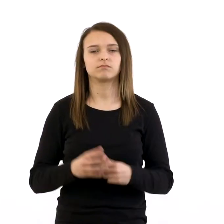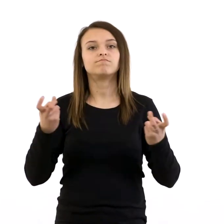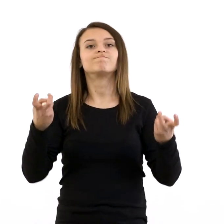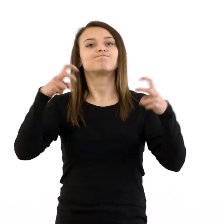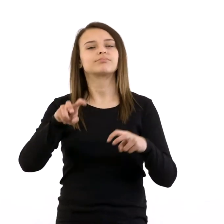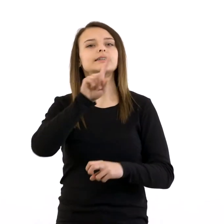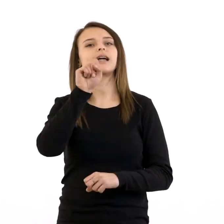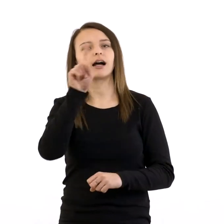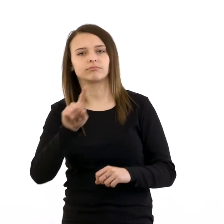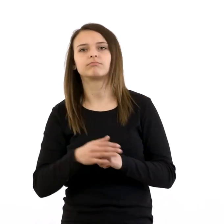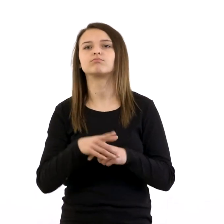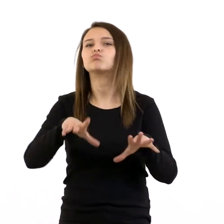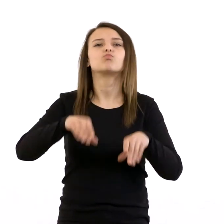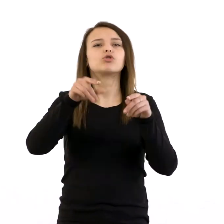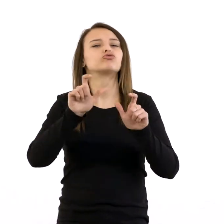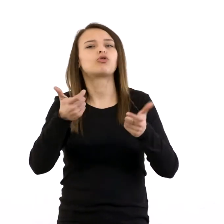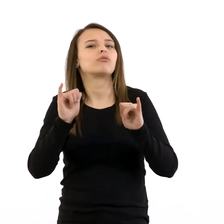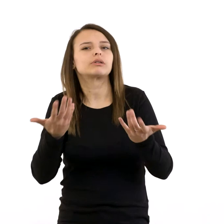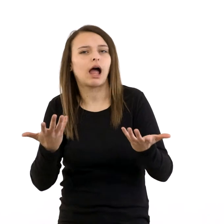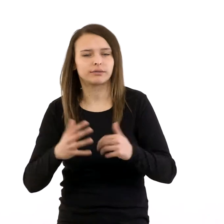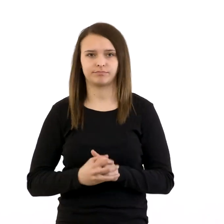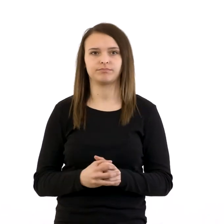Tworzenie ZAZ – od czego zacząć?